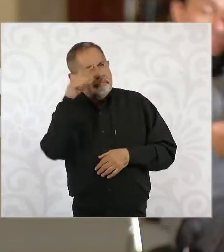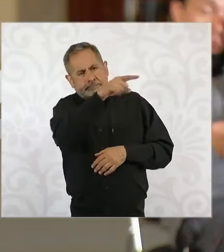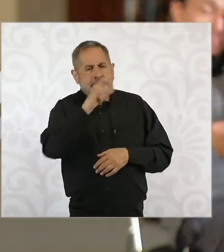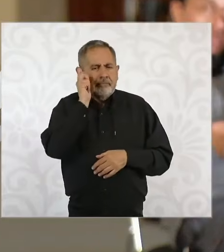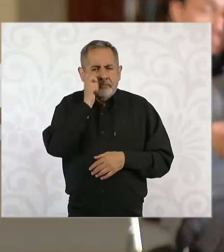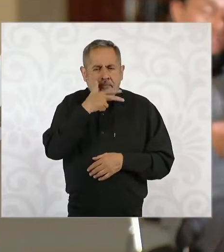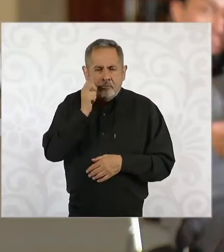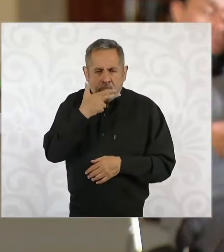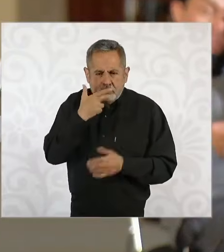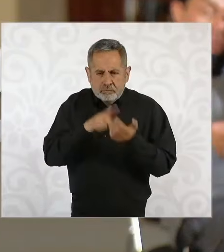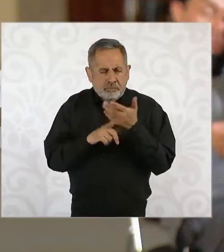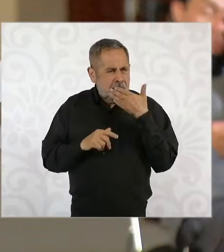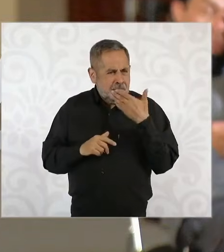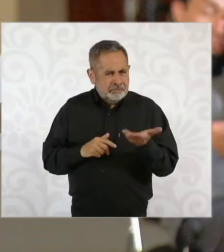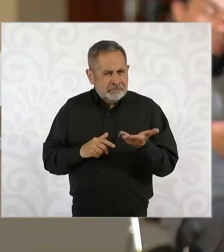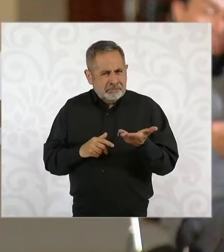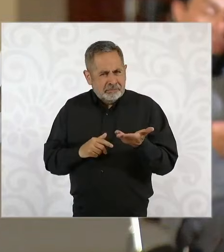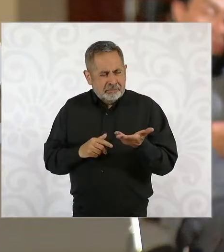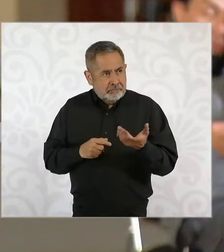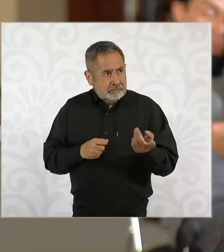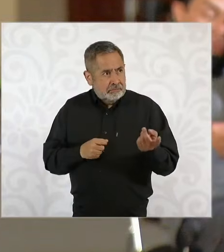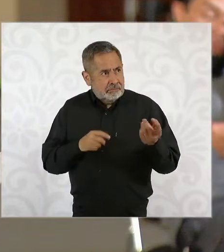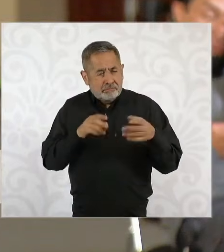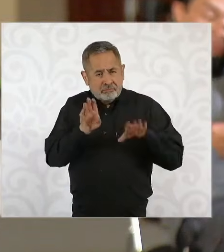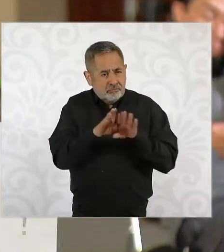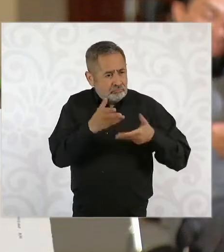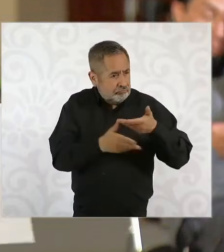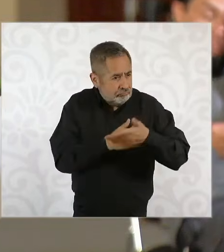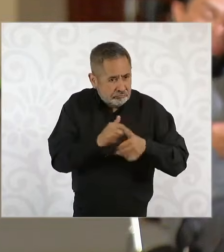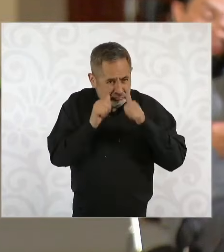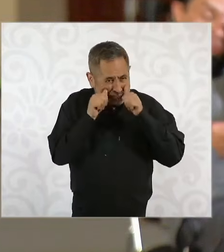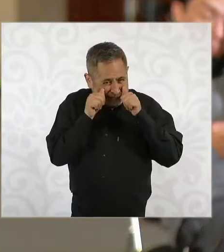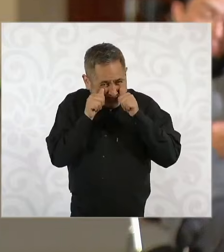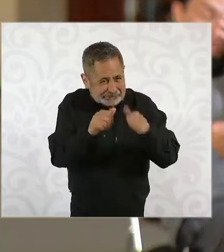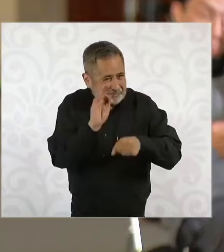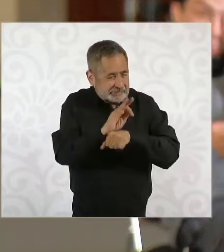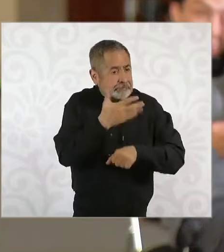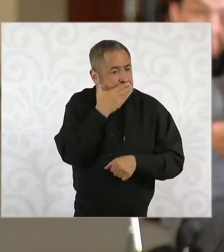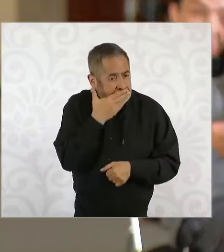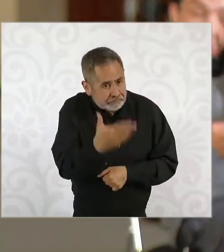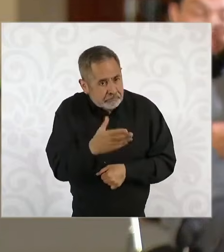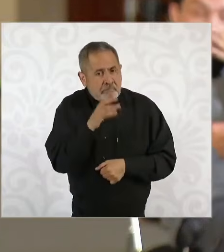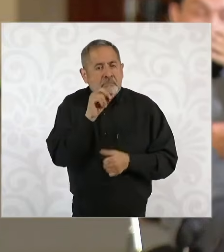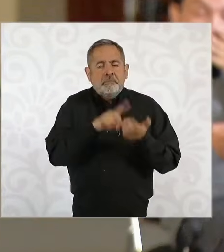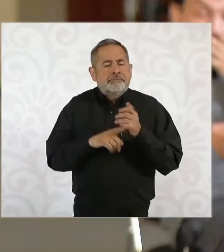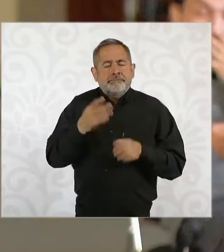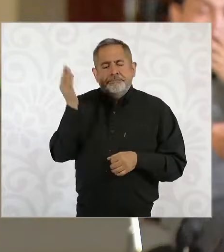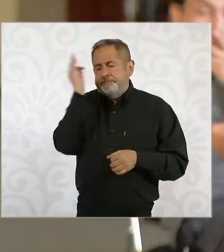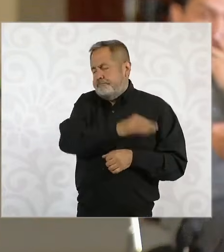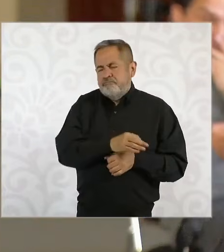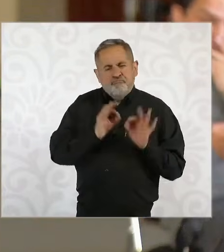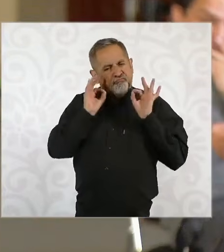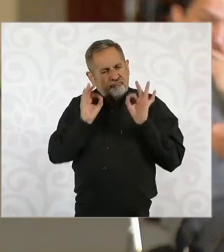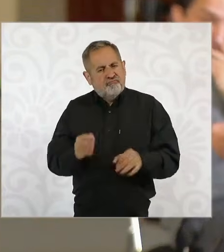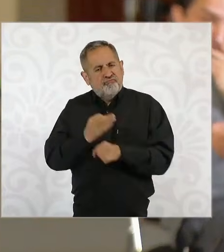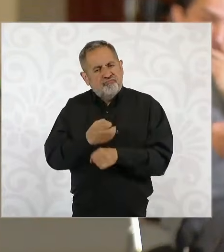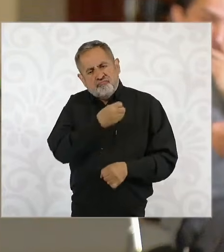Chihuahua, ¿está aún lejos de dar los servicios o o son falsas las eh afirmaciones de de la